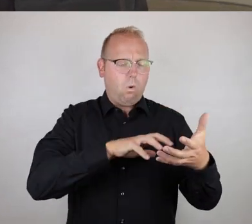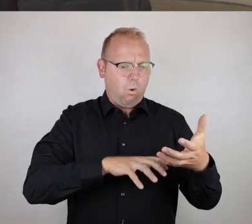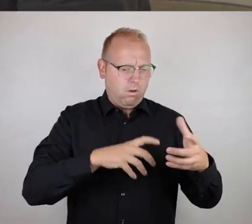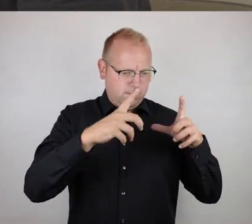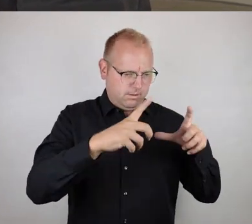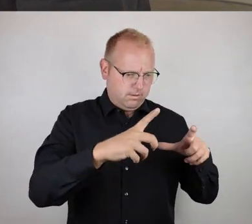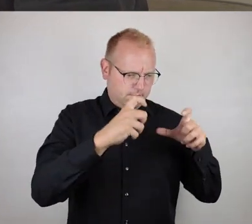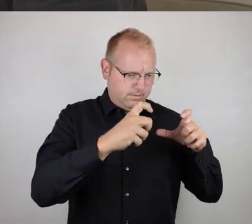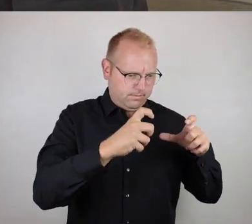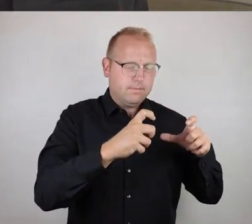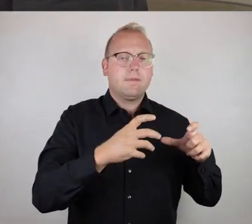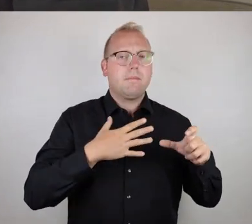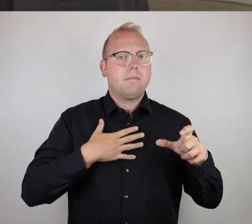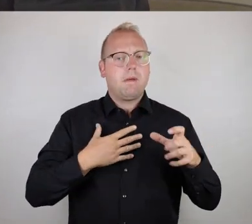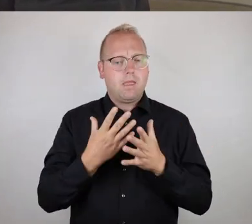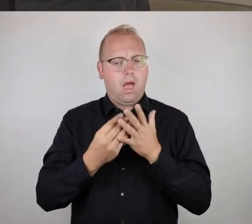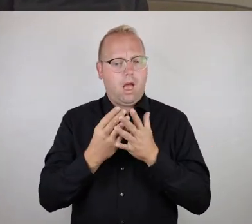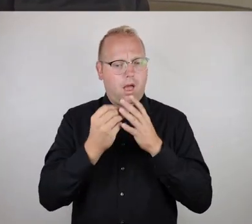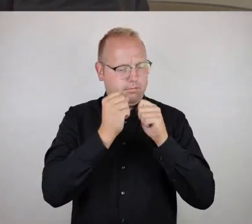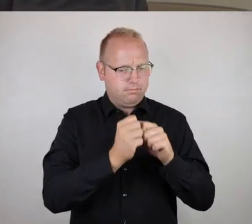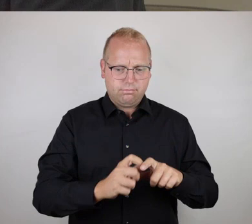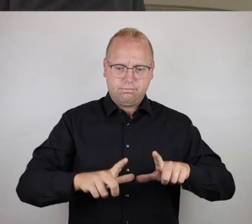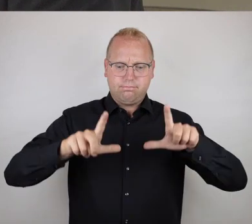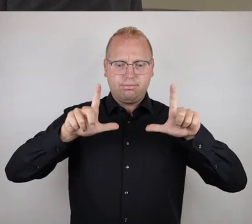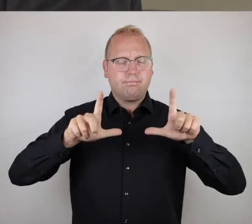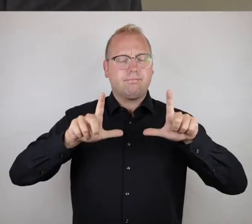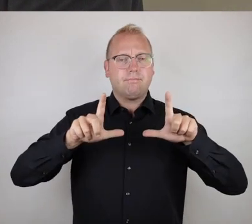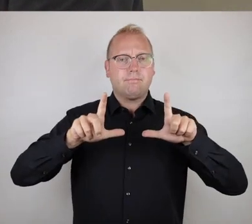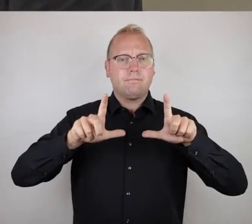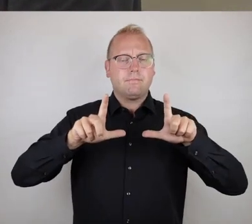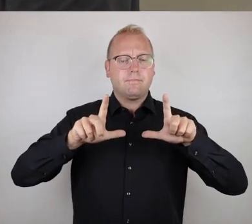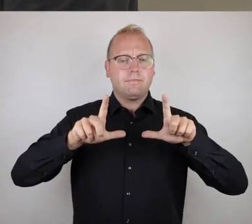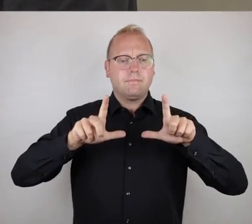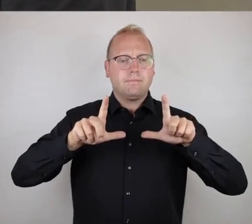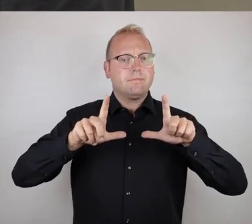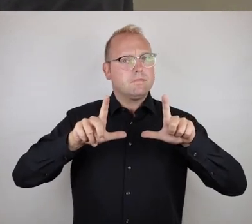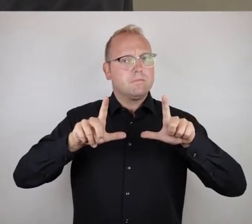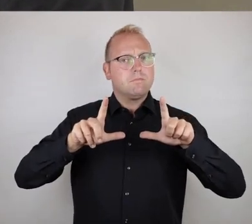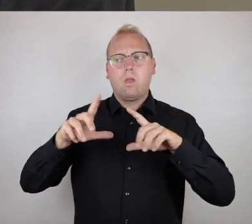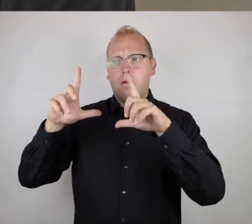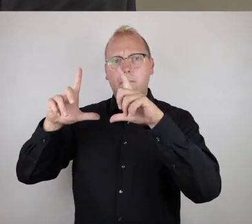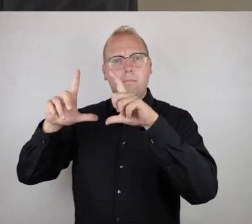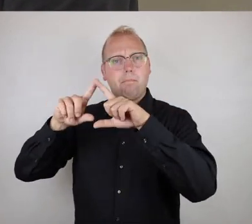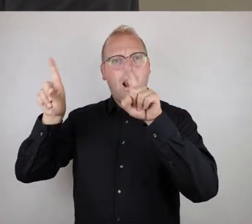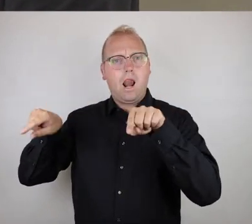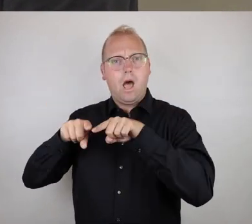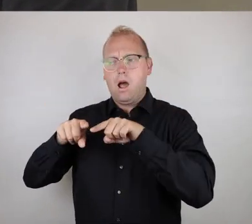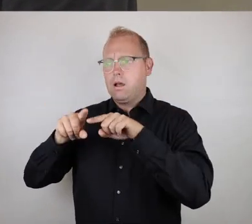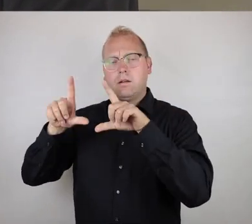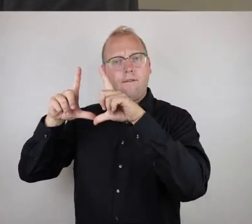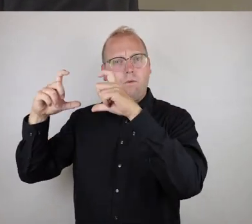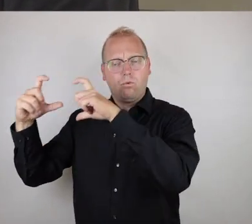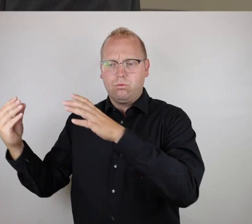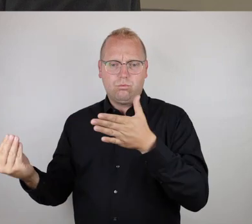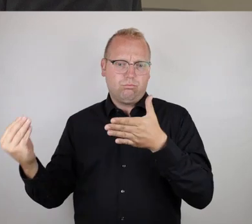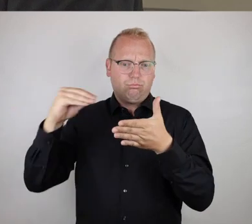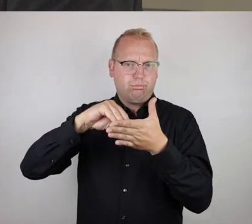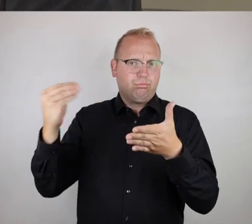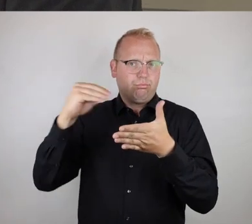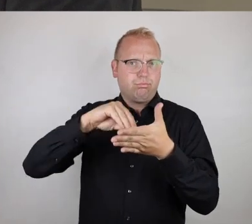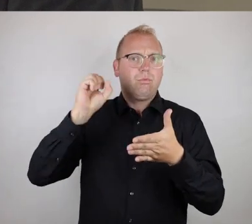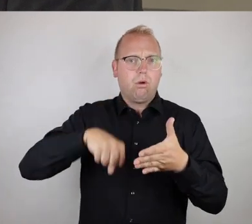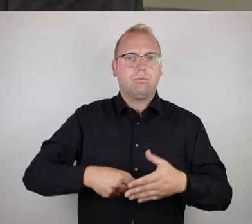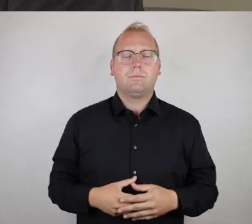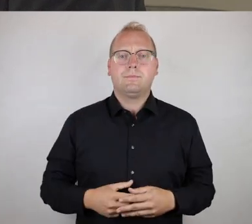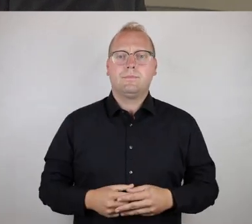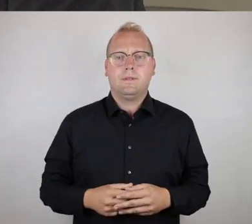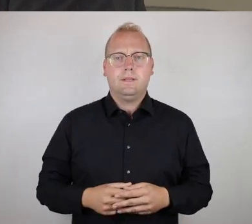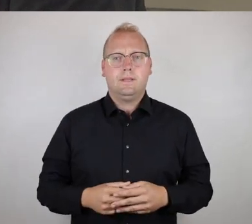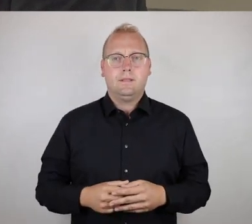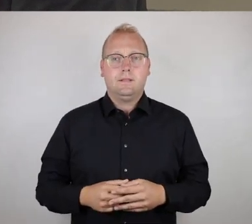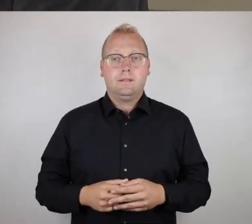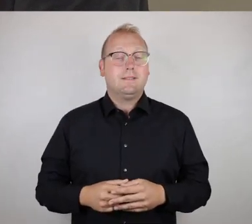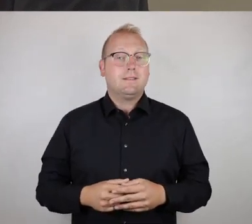und jetzt hat sich die App geöffnet, wo wir die Bilder hochladen.